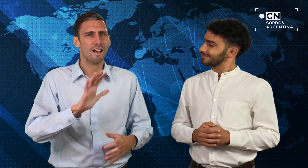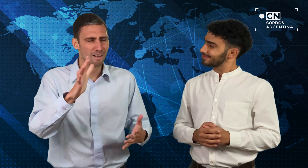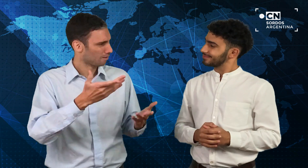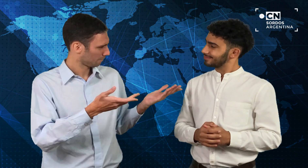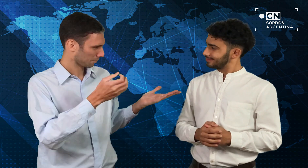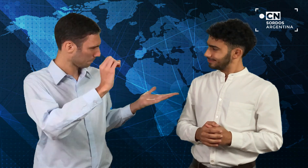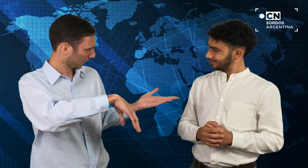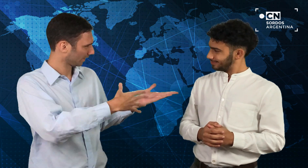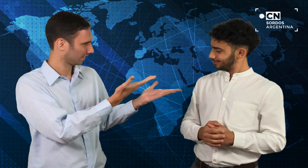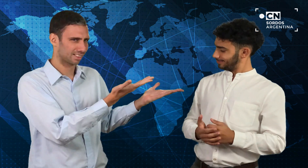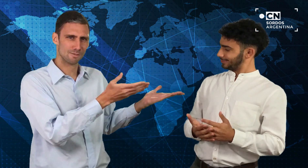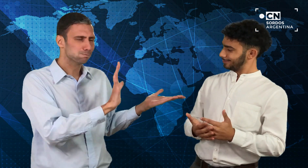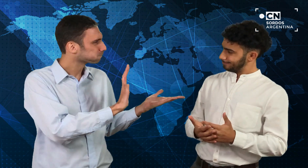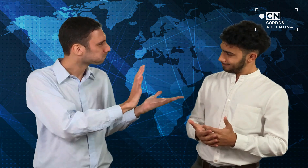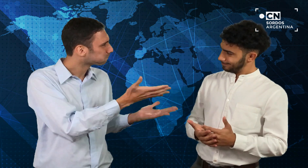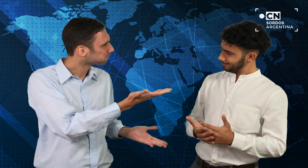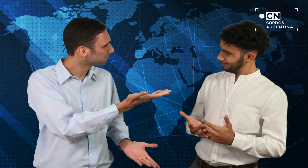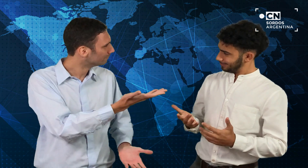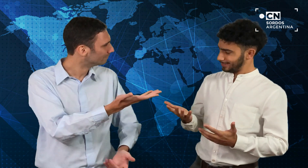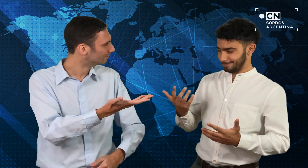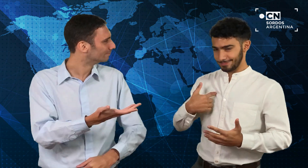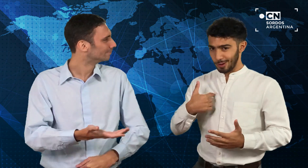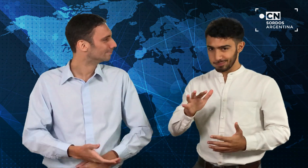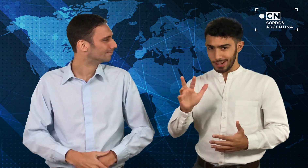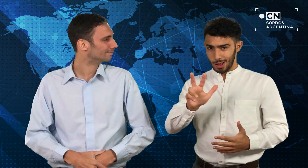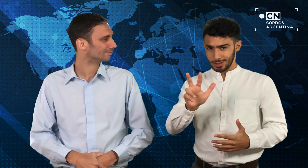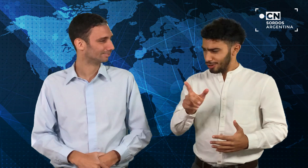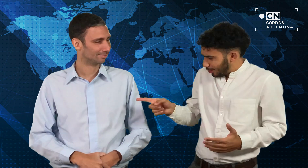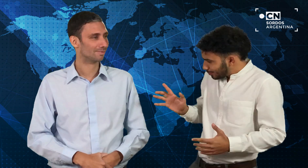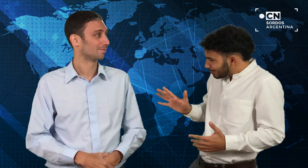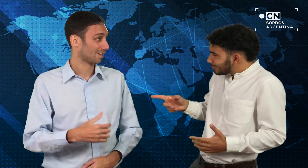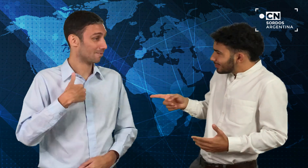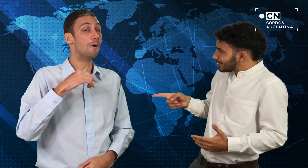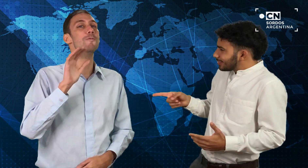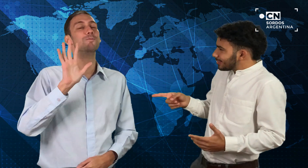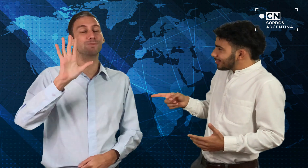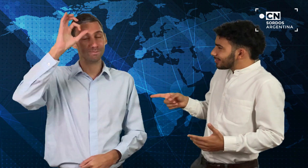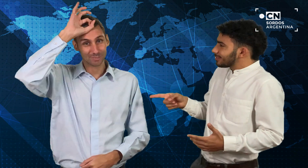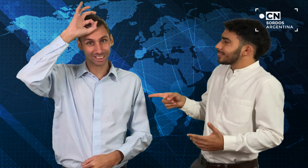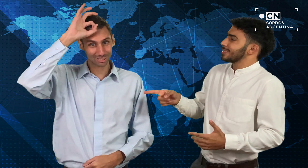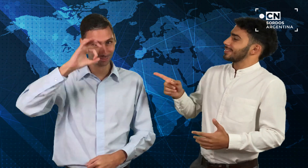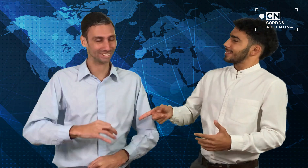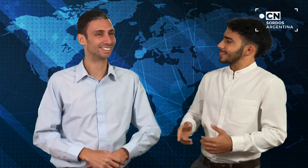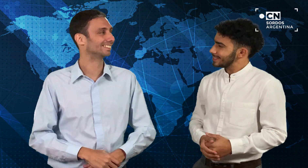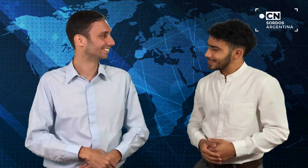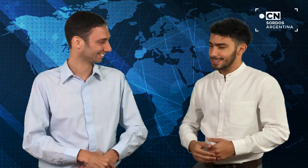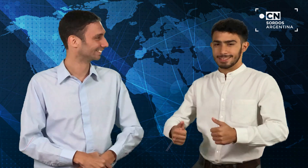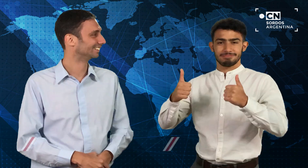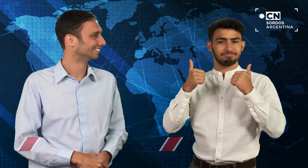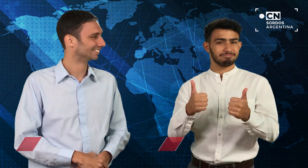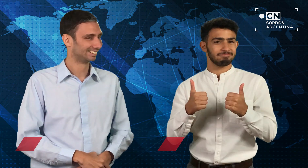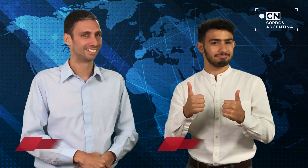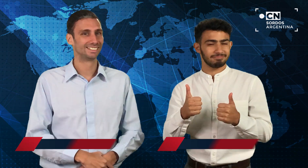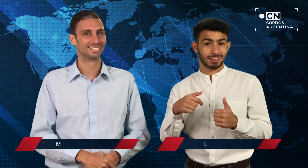Te faltó decir cómo te llamas. - Yo soy Lautaro, ¿y vos? Yo soy Melitón. - Muy bien.